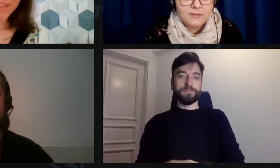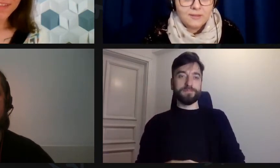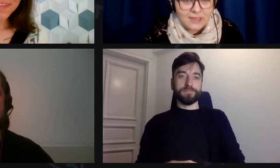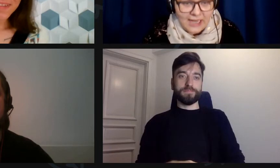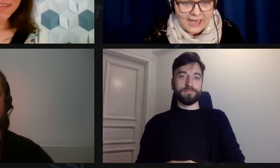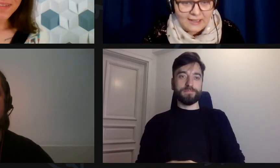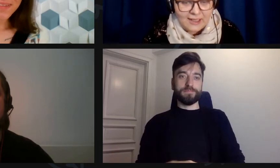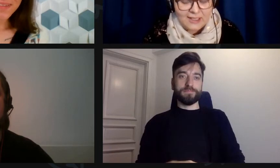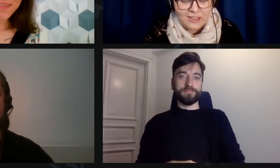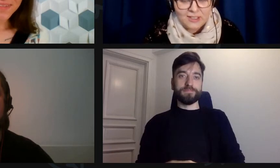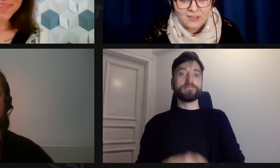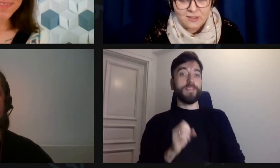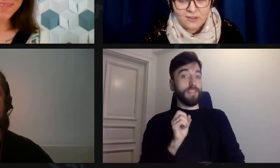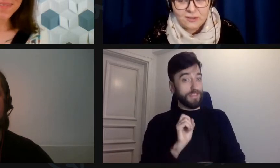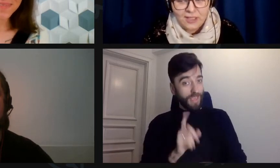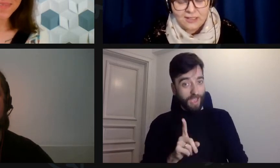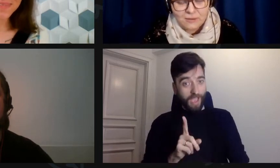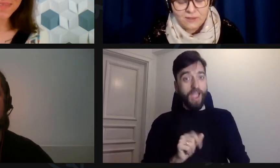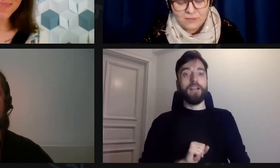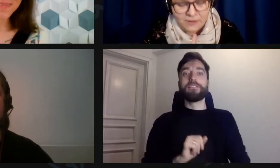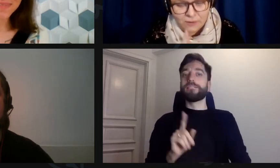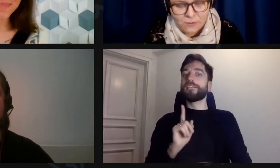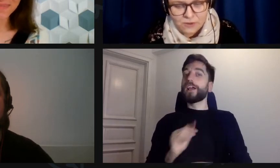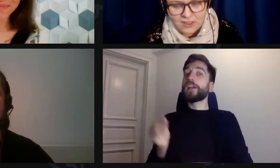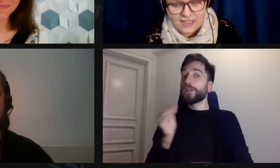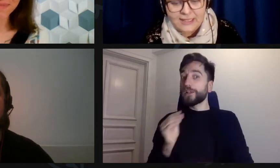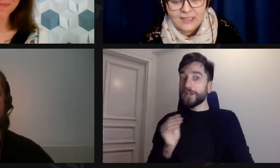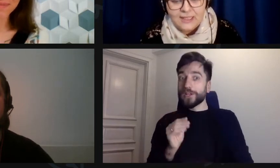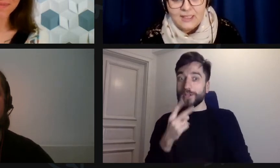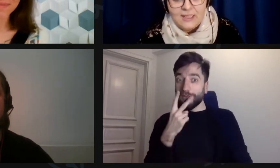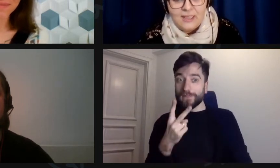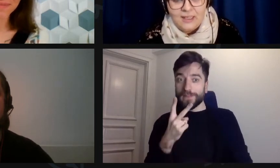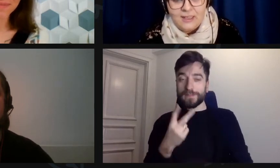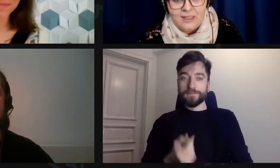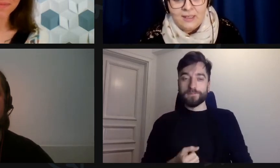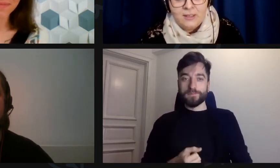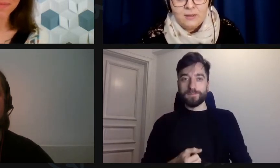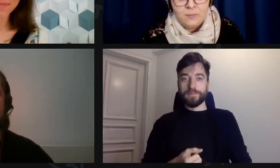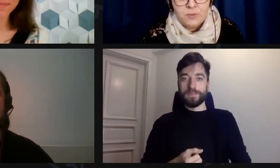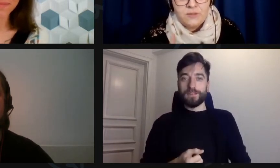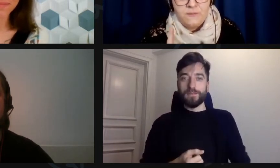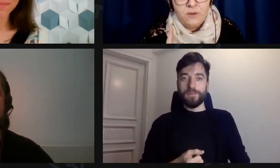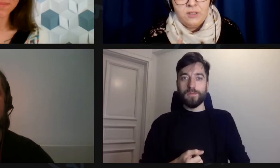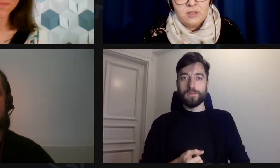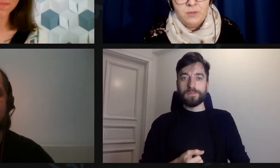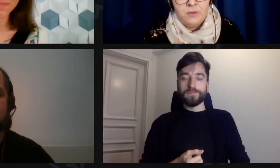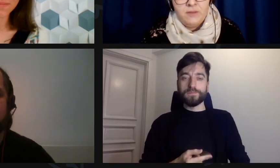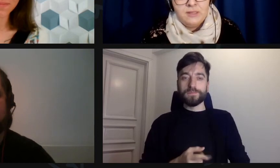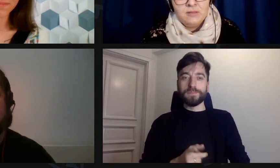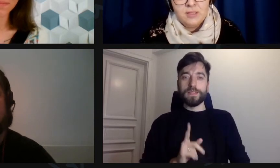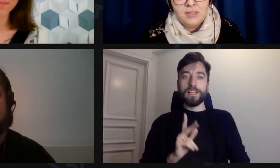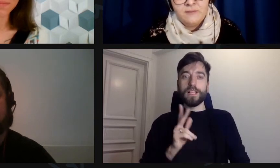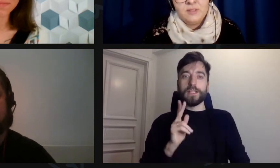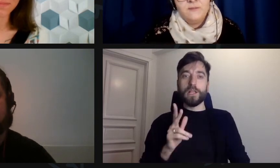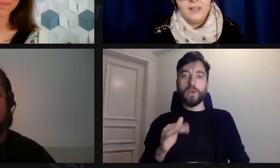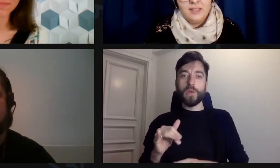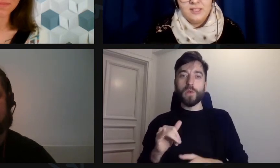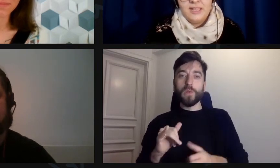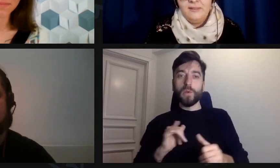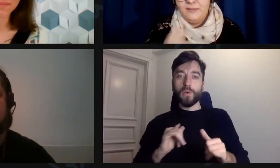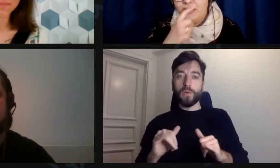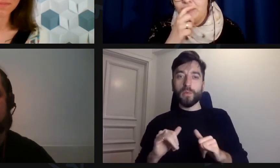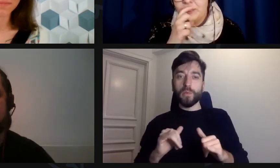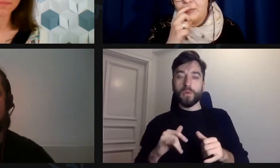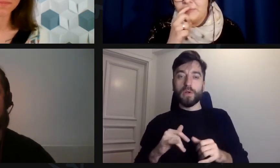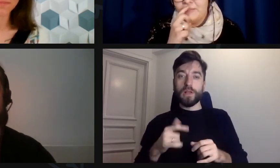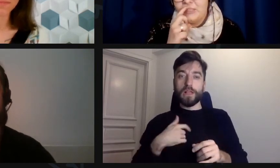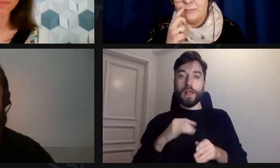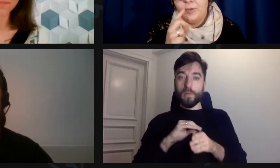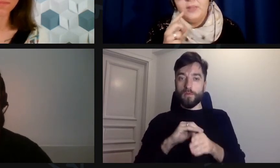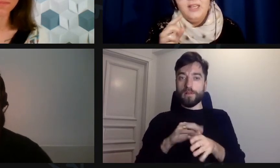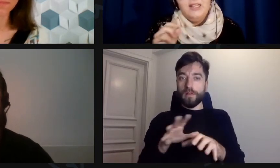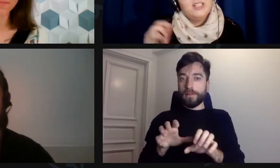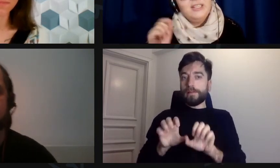Katarzyna- ja zauważam pewną różnicę, jak pozwoli sobie prowadzący na wycofanie się wtedy można obserwować.